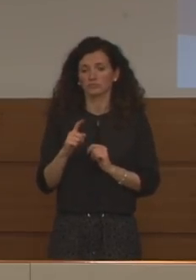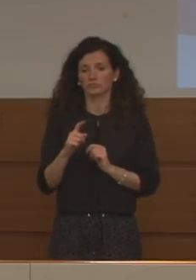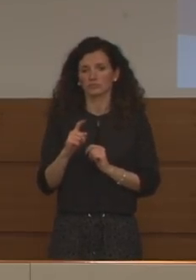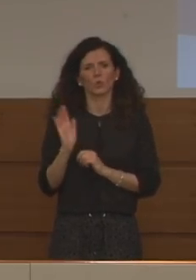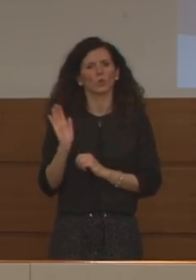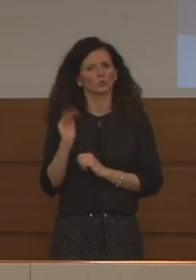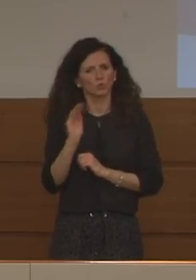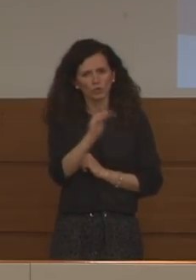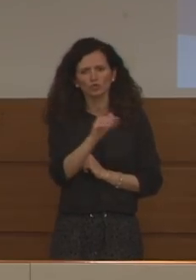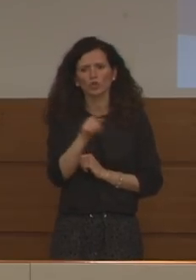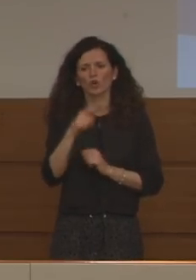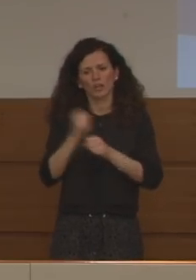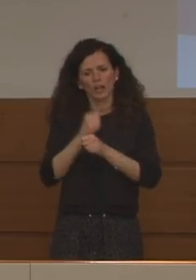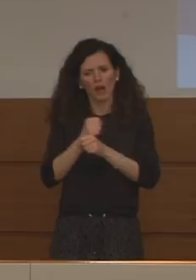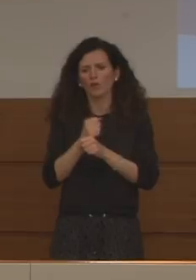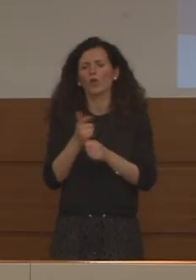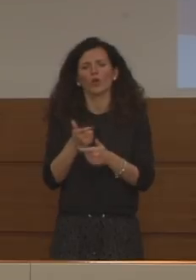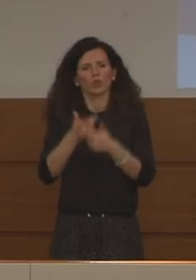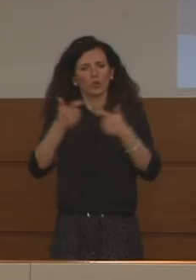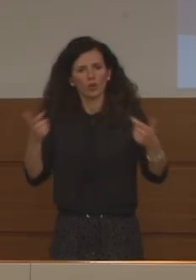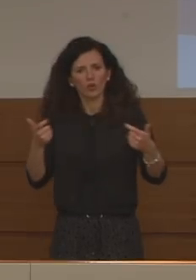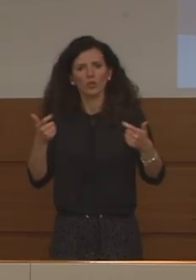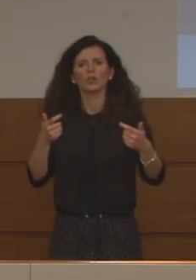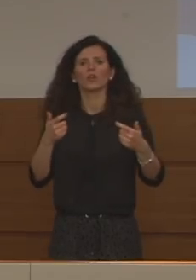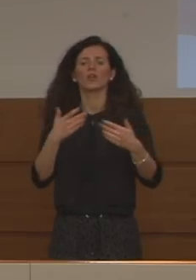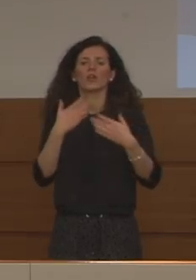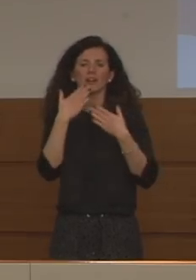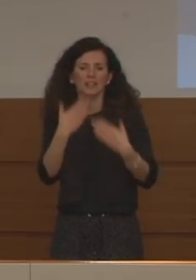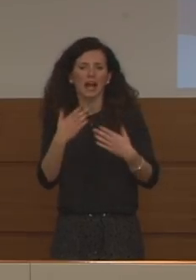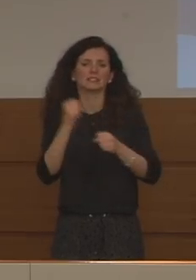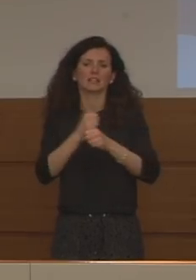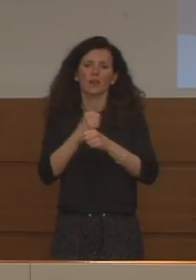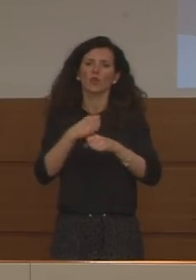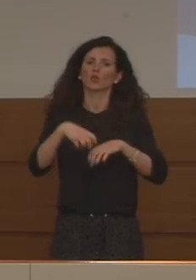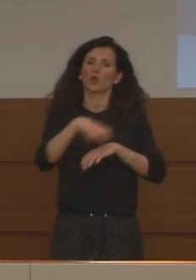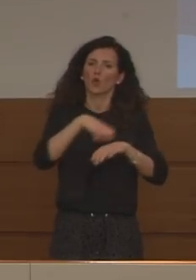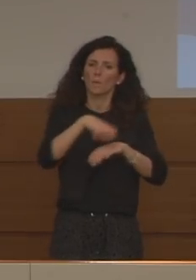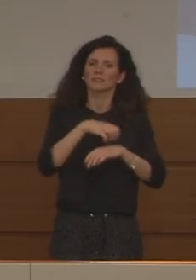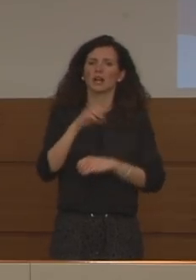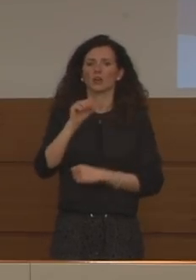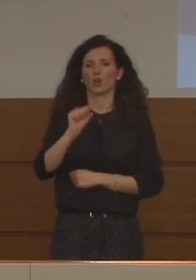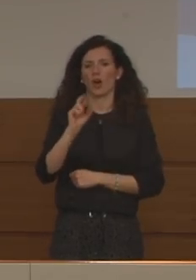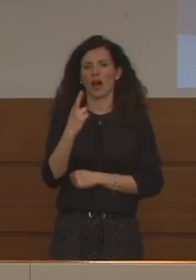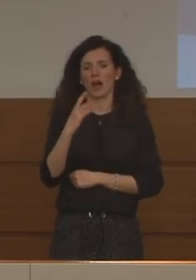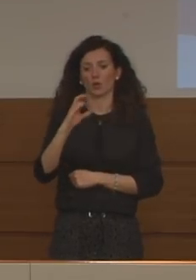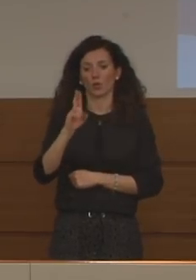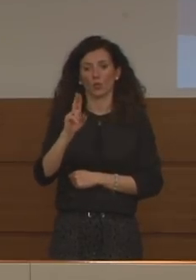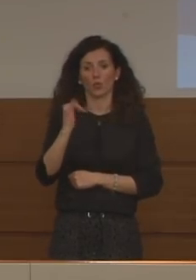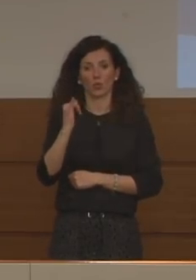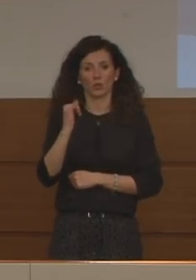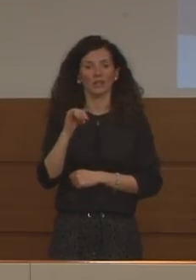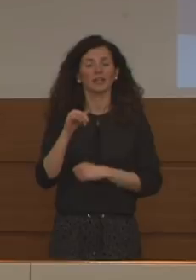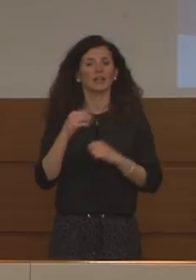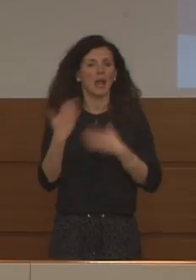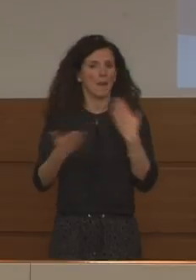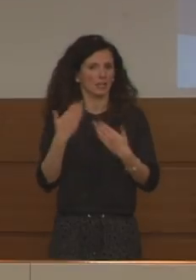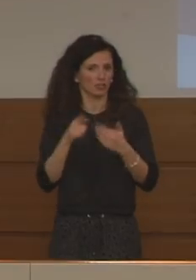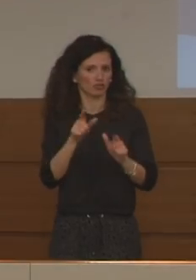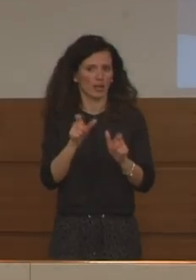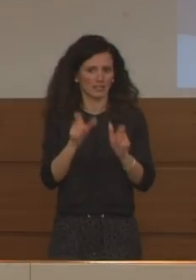lavoro del Commissario per l'emergenza Arcuri, che sta acquisendo soprattutto